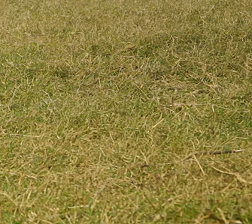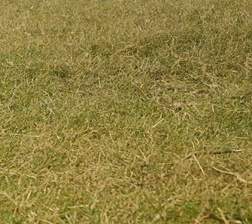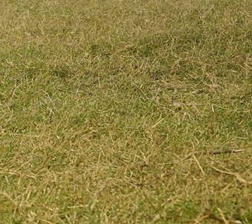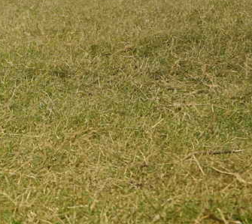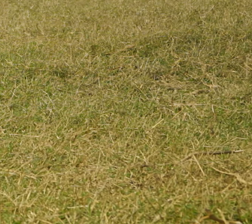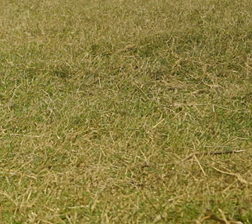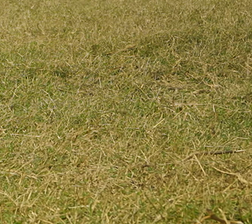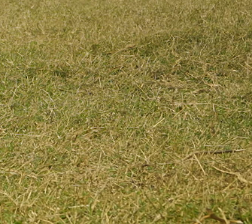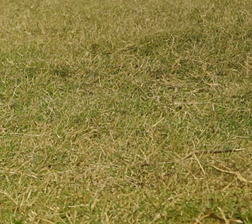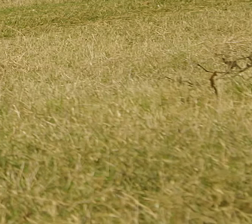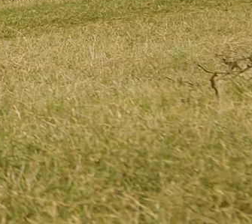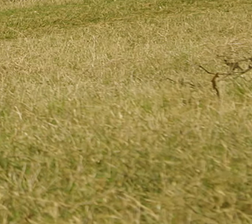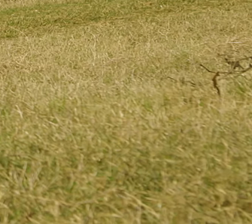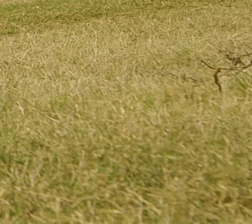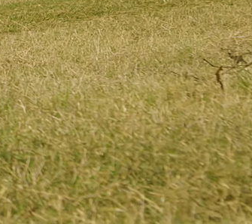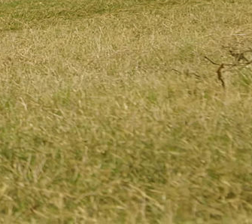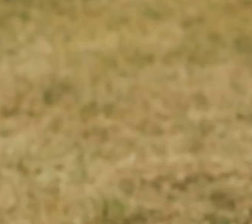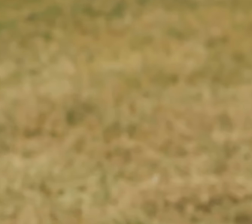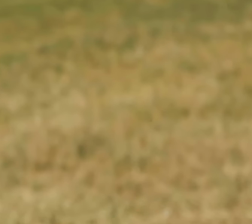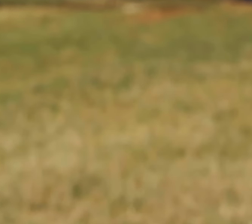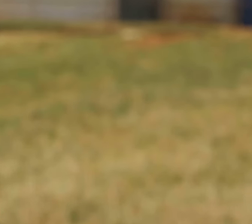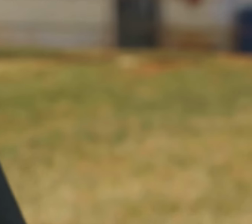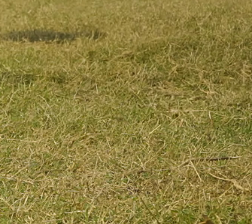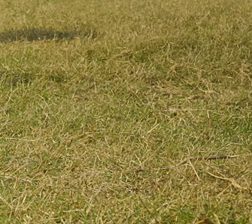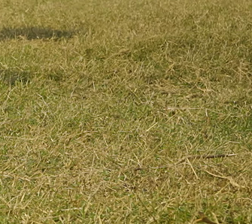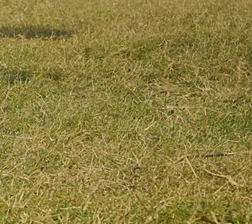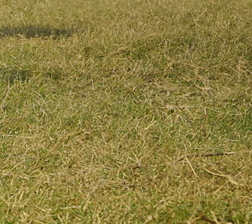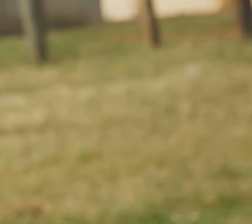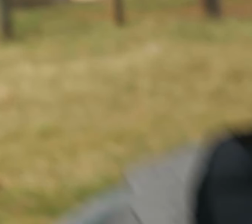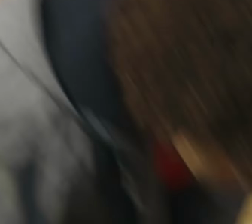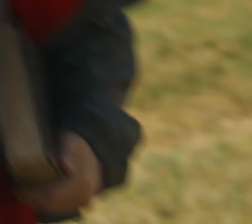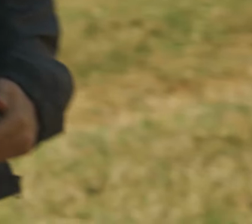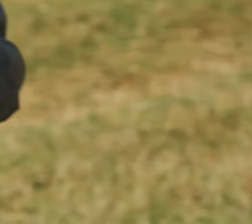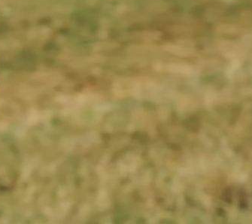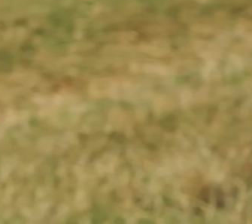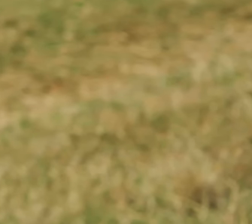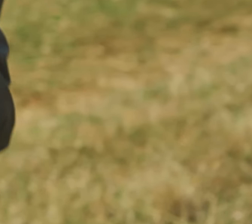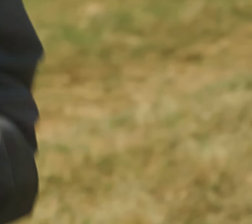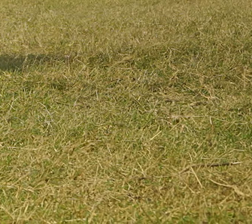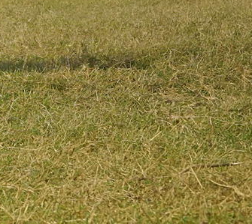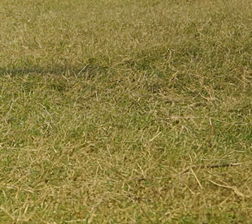Country